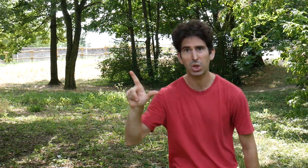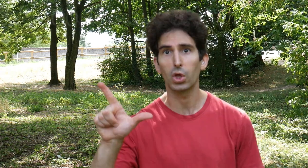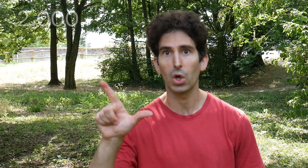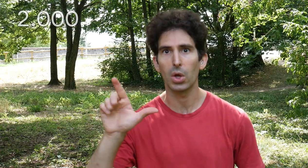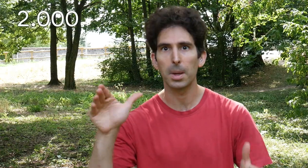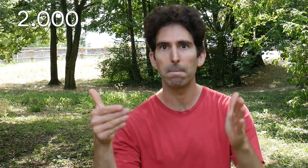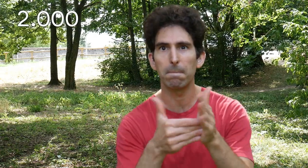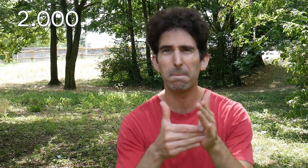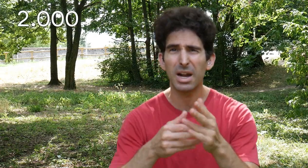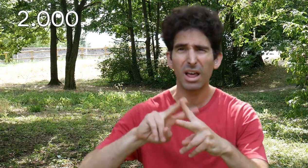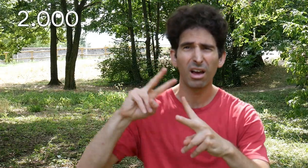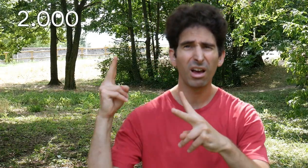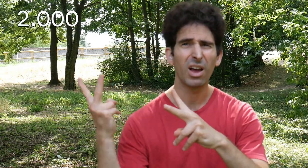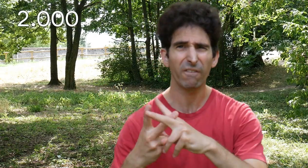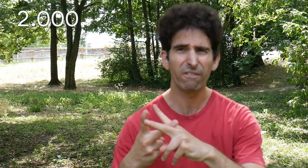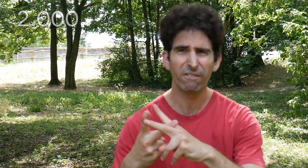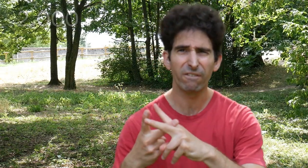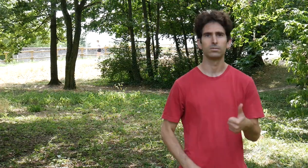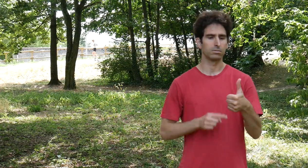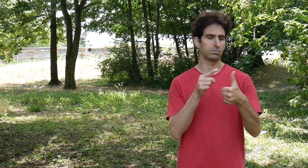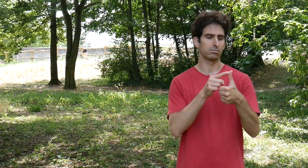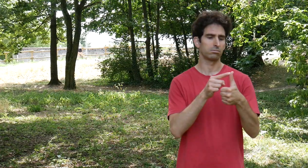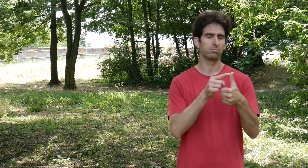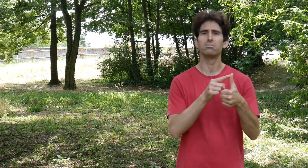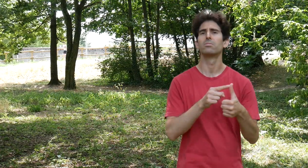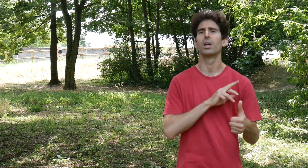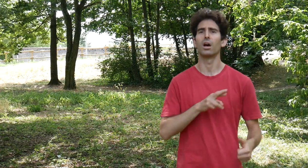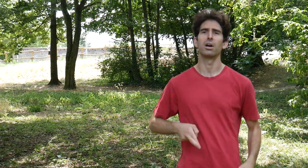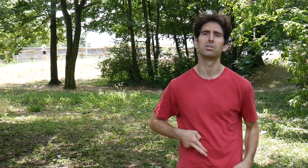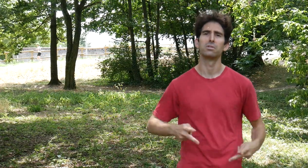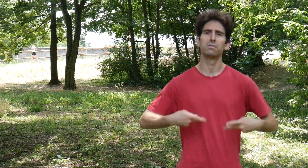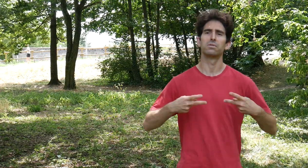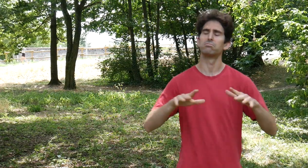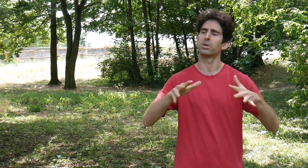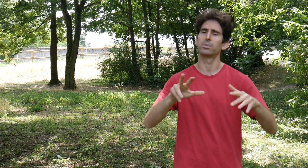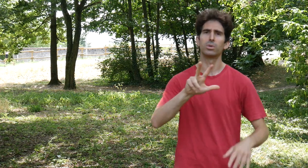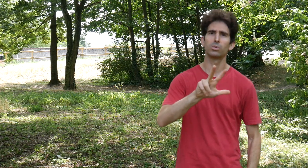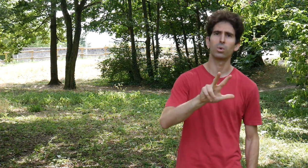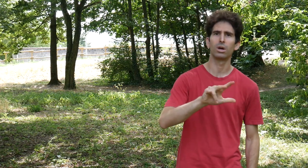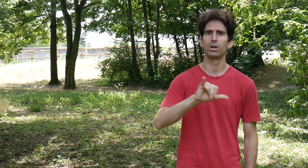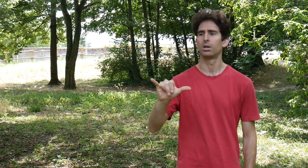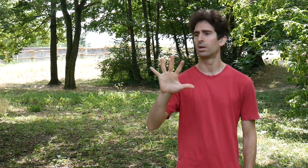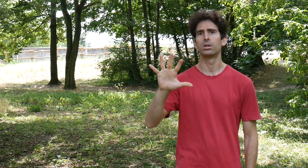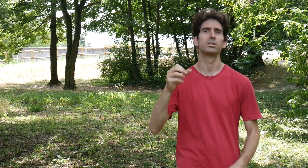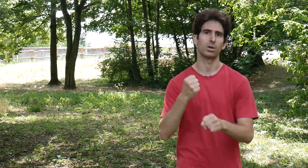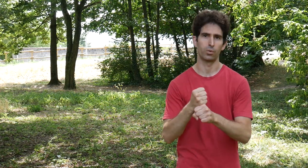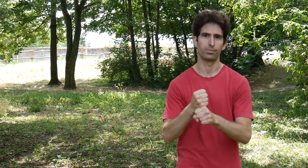2.000 oeufs ! La reine vit 3 à 5 ans.